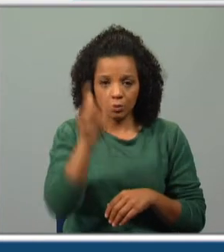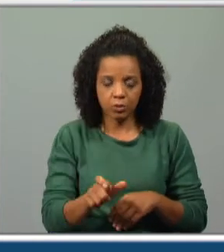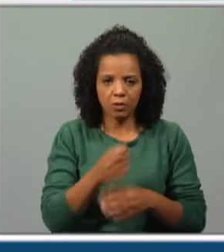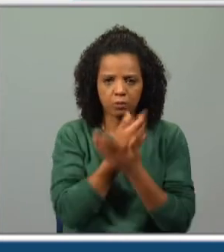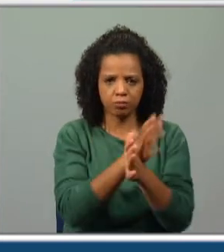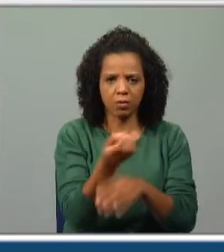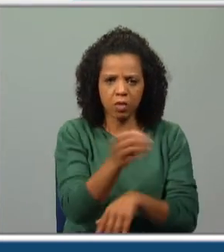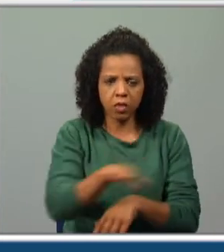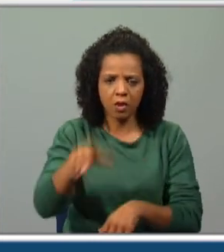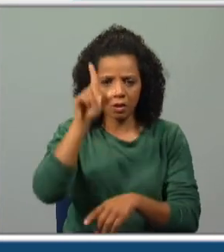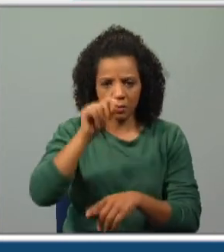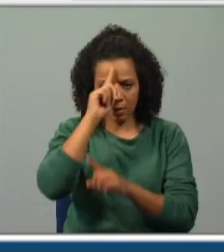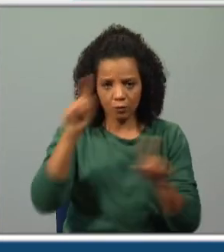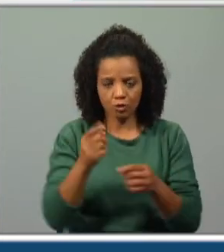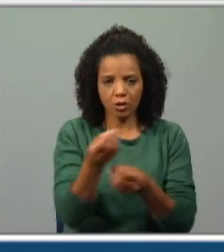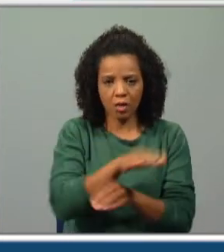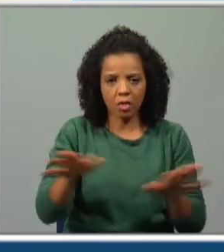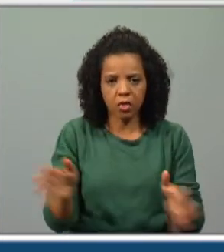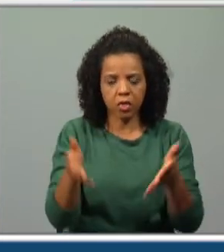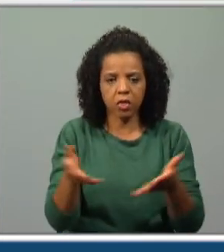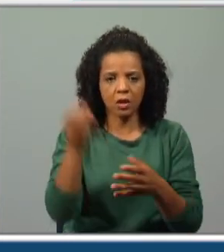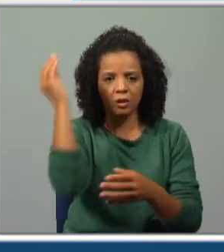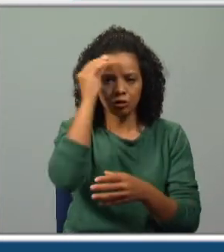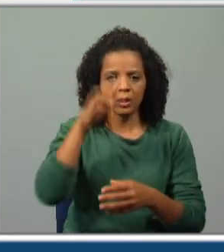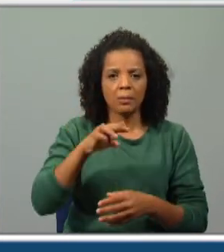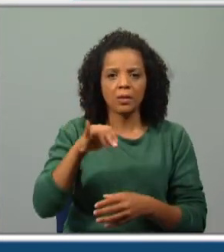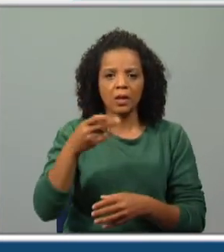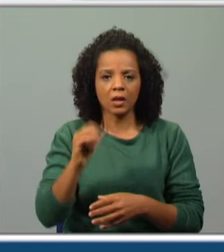em crianças e professoras de uma creche no interior de Minas Gerais um ato de 在日託中心的兒童和教師中在米納斯吉拉斯州的內部，